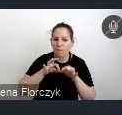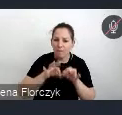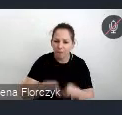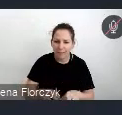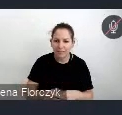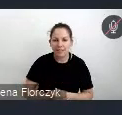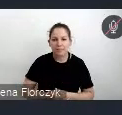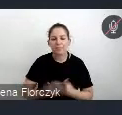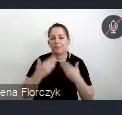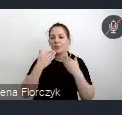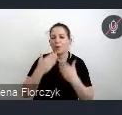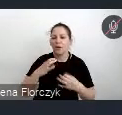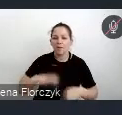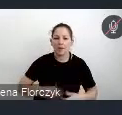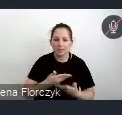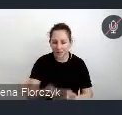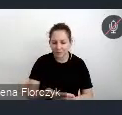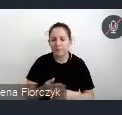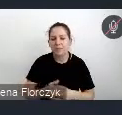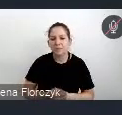Dziękuję panie burmistrzu za zaproszenie. Dziękuję.